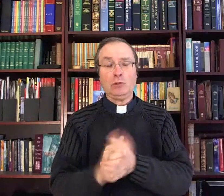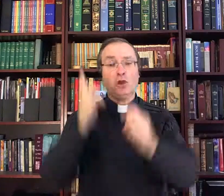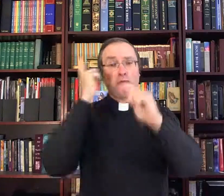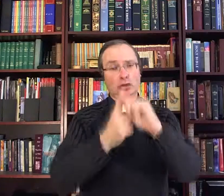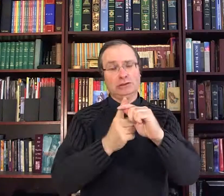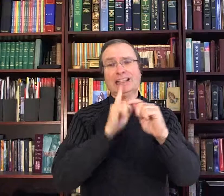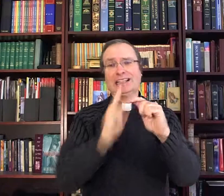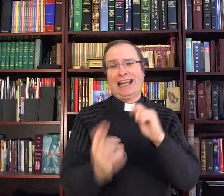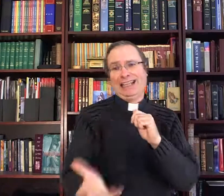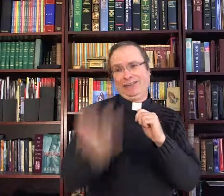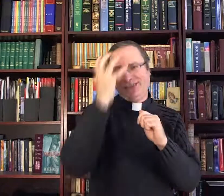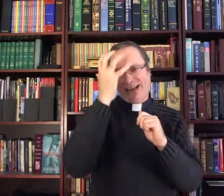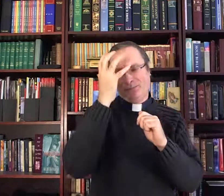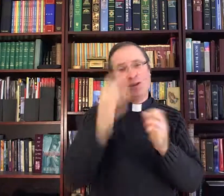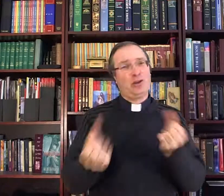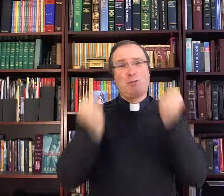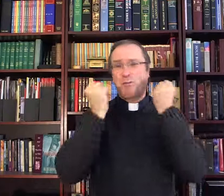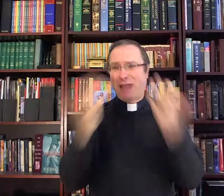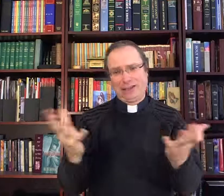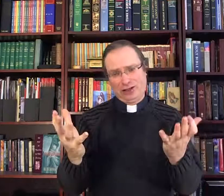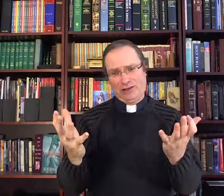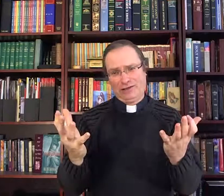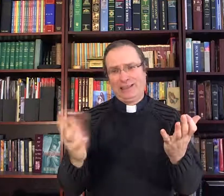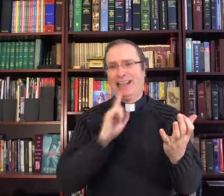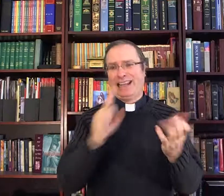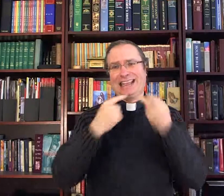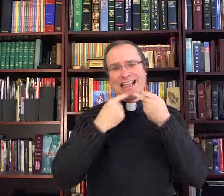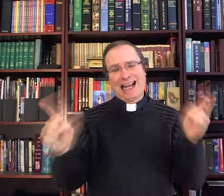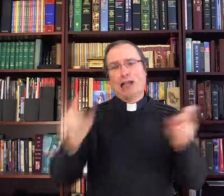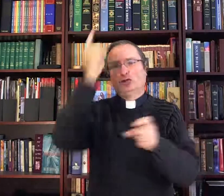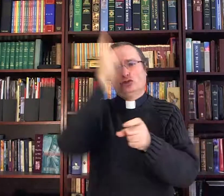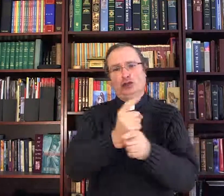De plus, il est évident que personne n'est déclaré juste